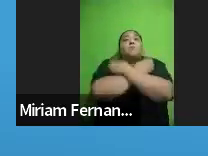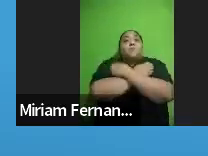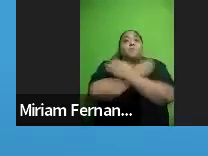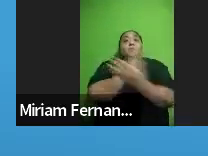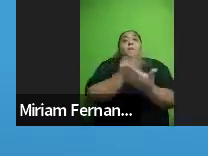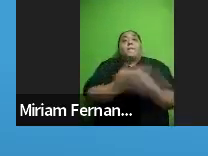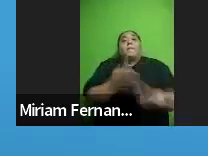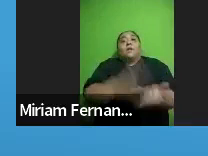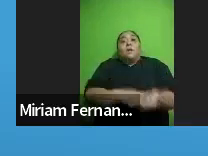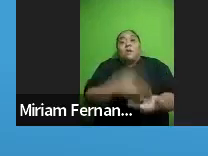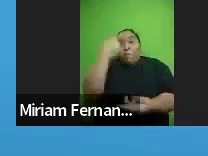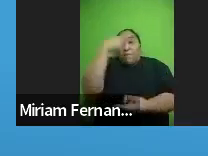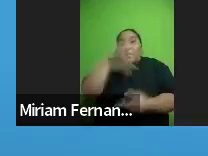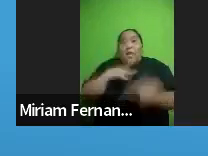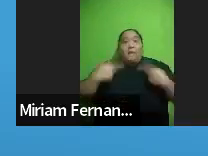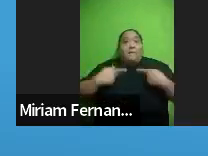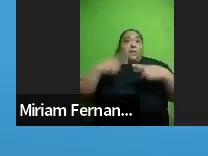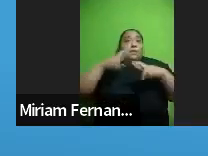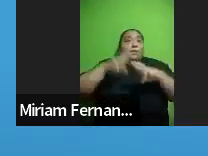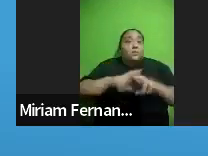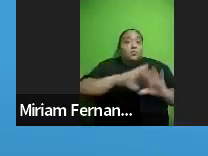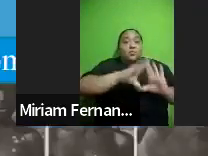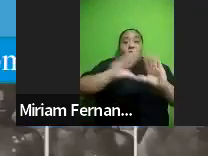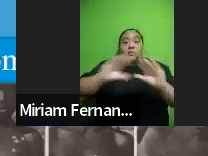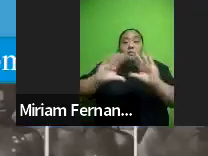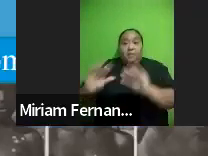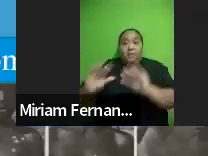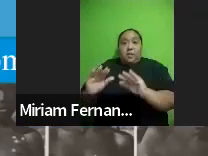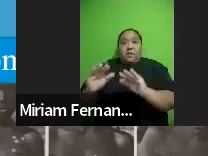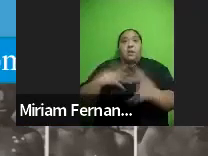El maestro de la El maestro de la clase en la e en lengua de